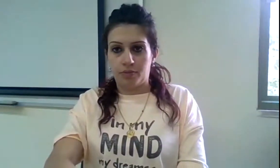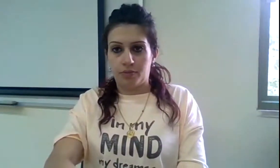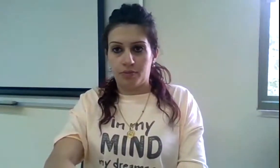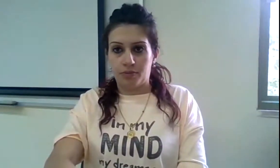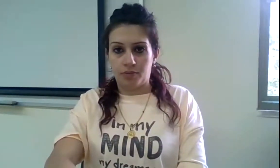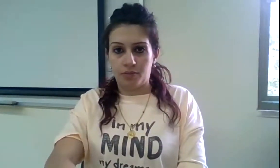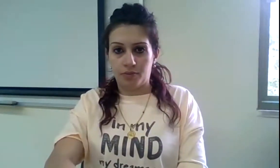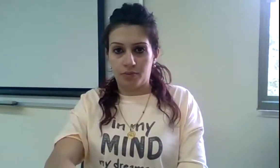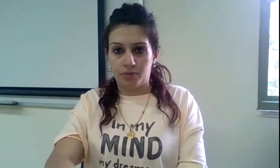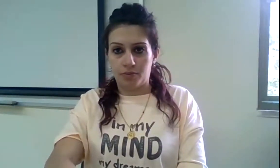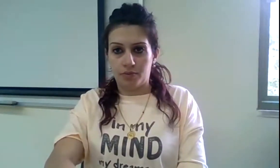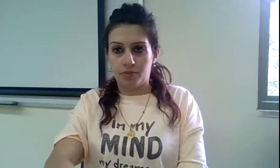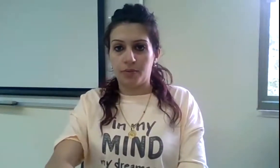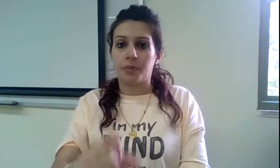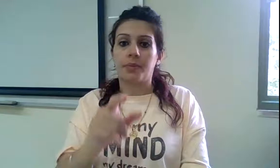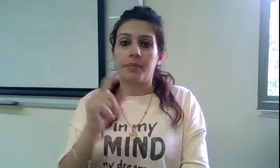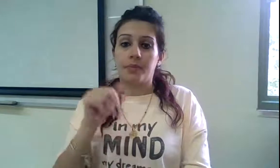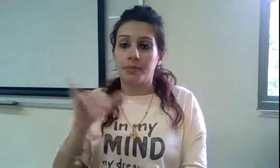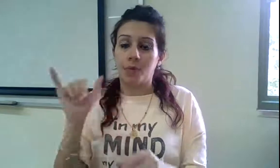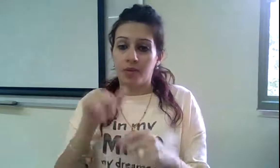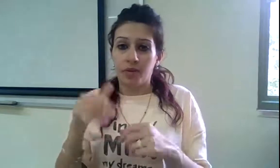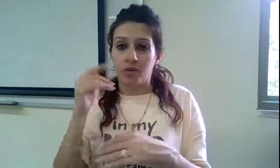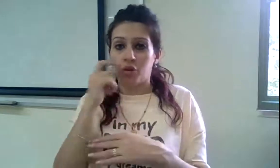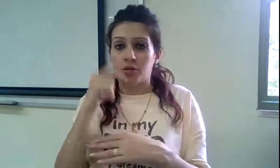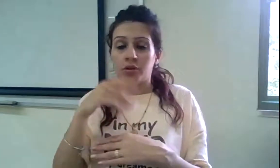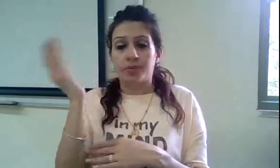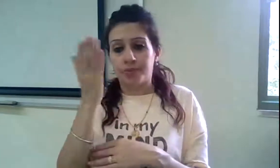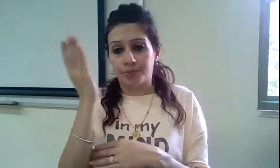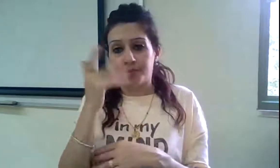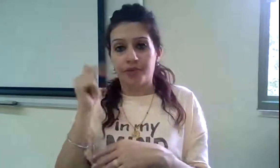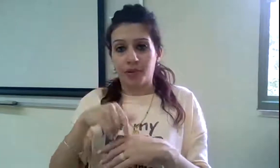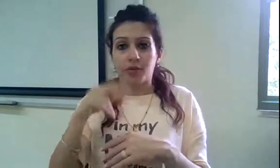الفيديو والميكرفون الخاصة بالحضور